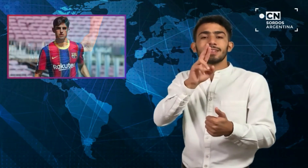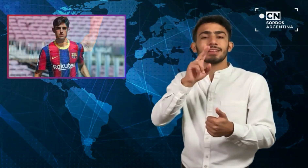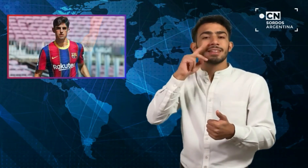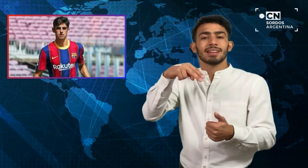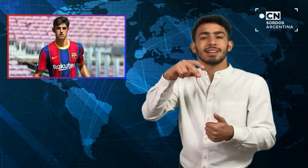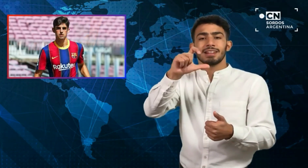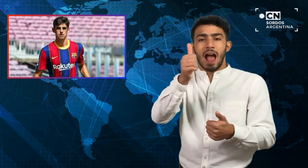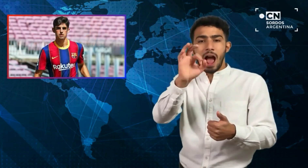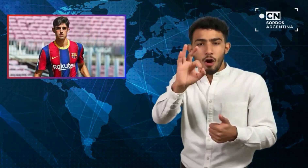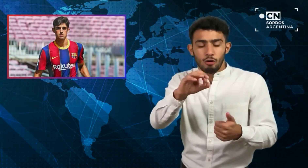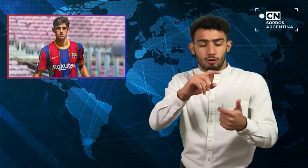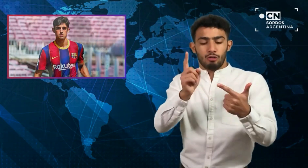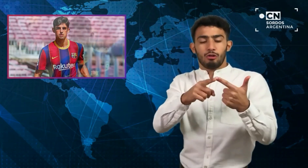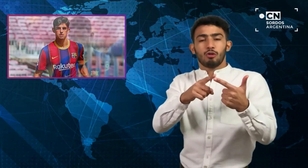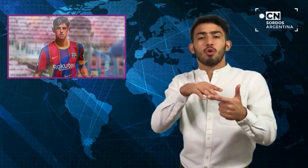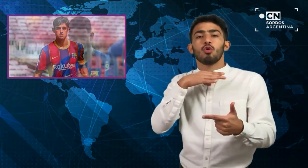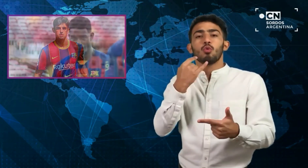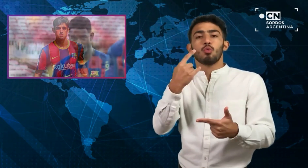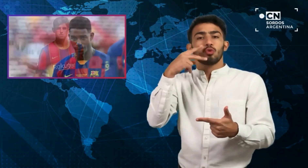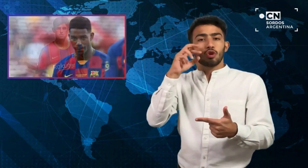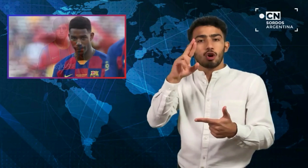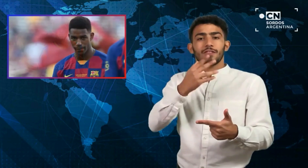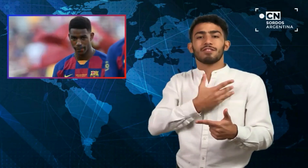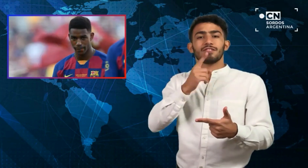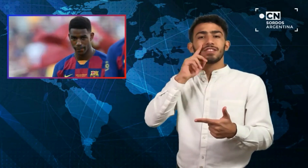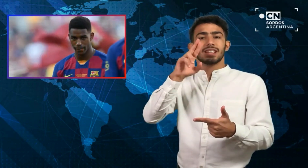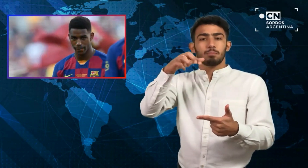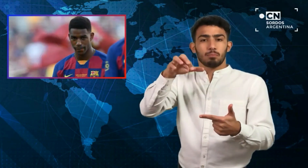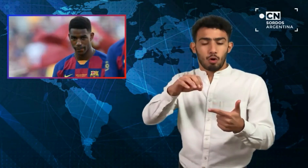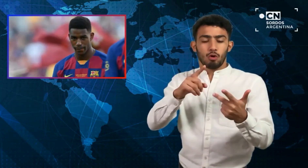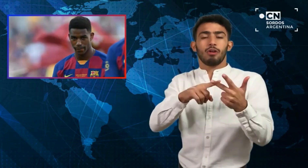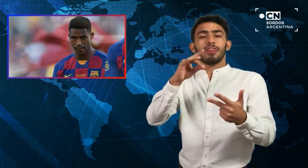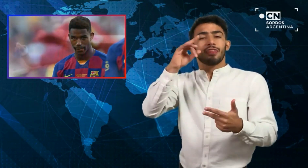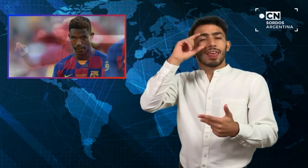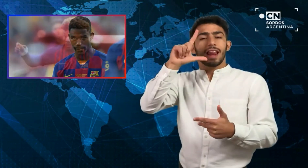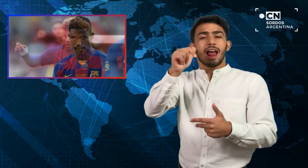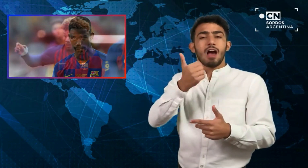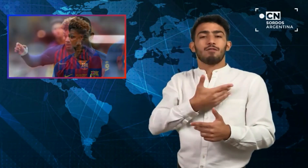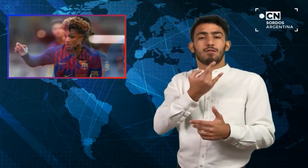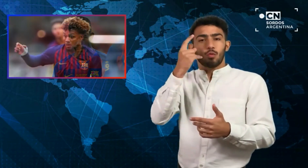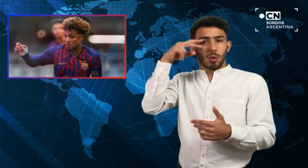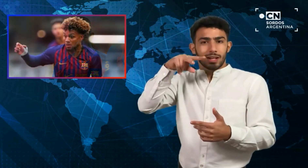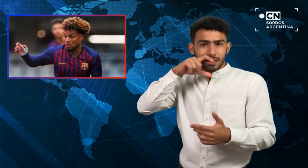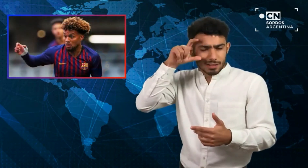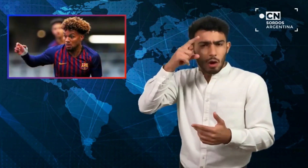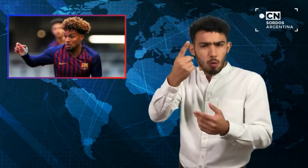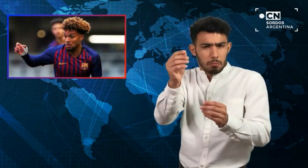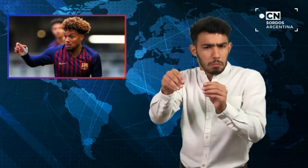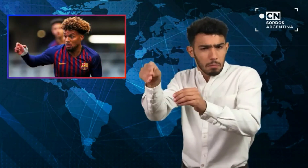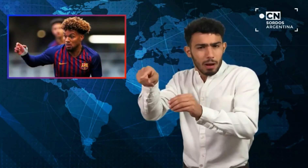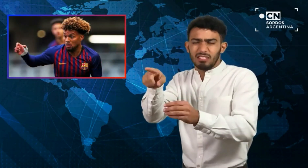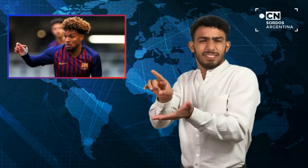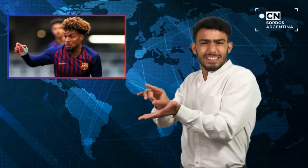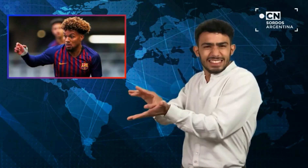como Junior Firpo, Trincao, De La Fuente, entre otros,